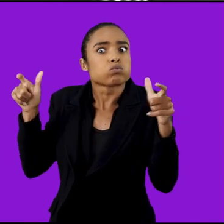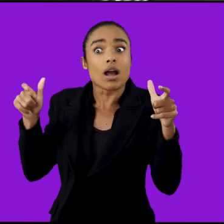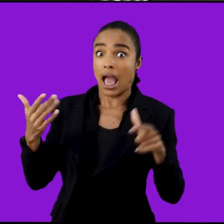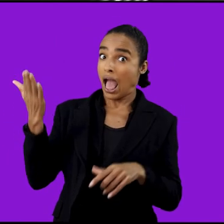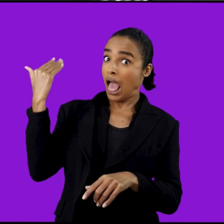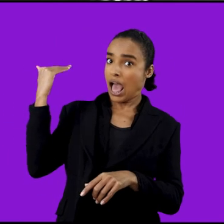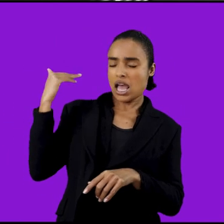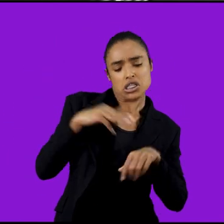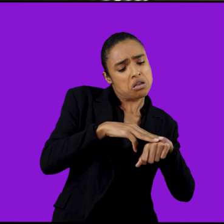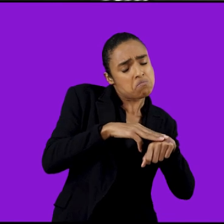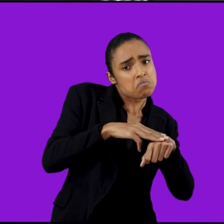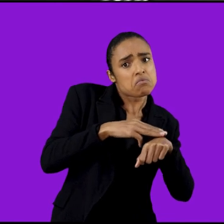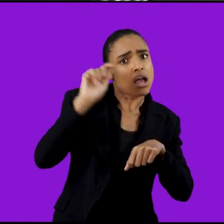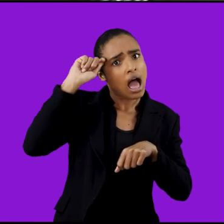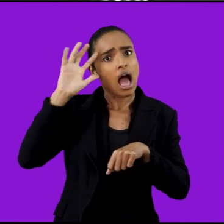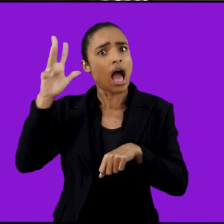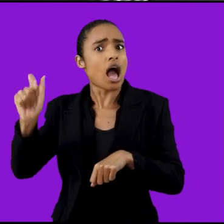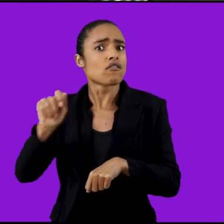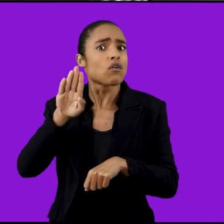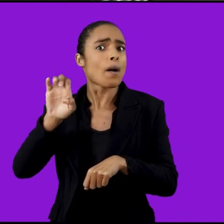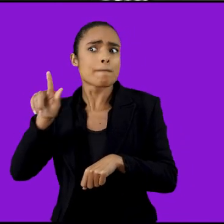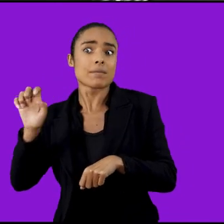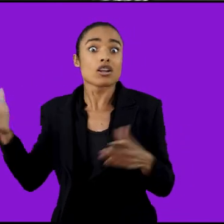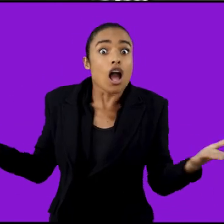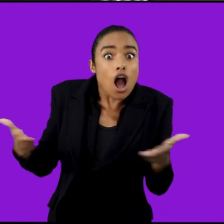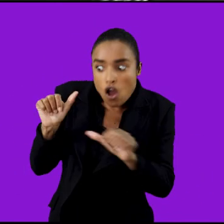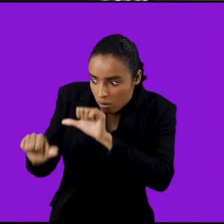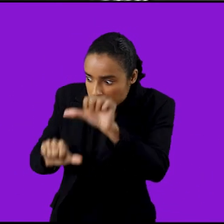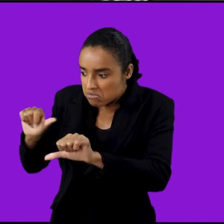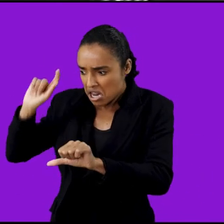marrom bombom, como afrobege, de repente a gente, né? Começa a se declarar como preto,